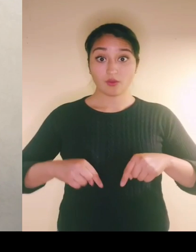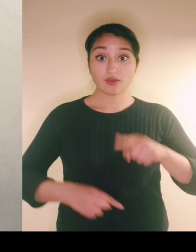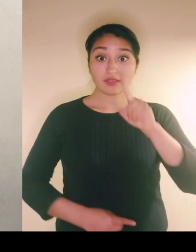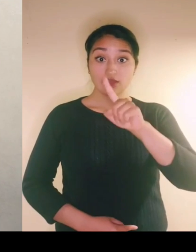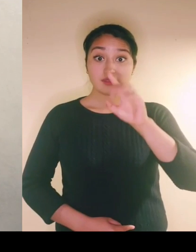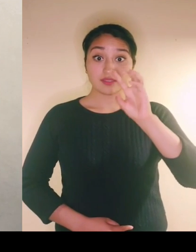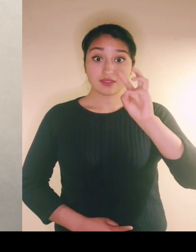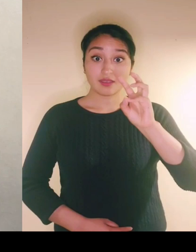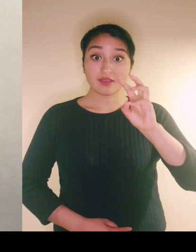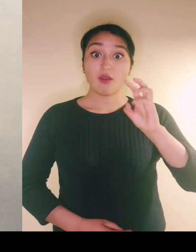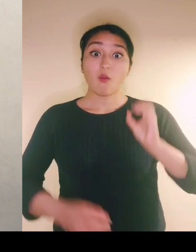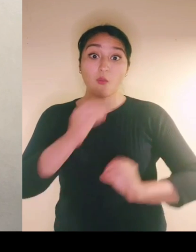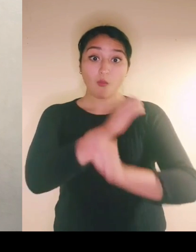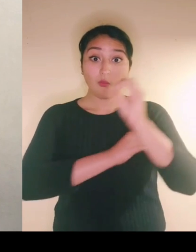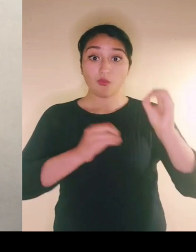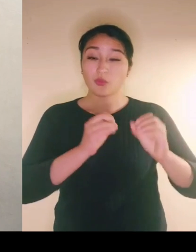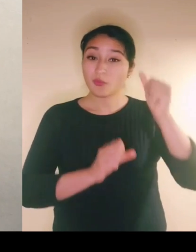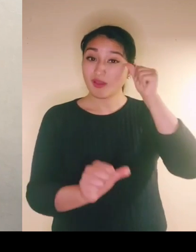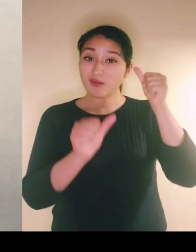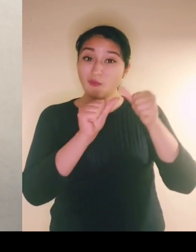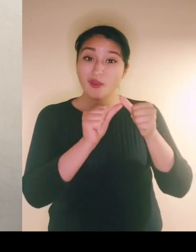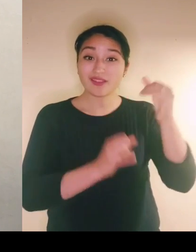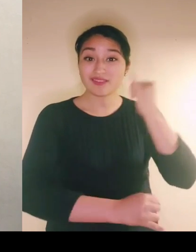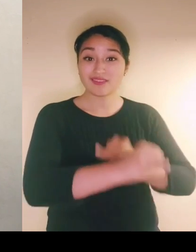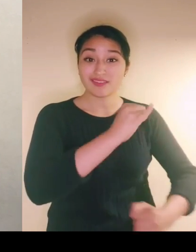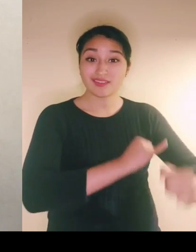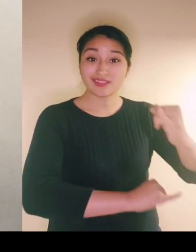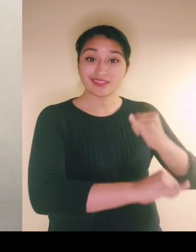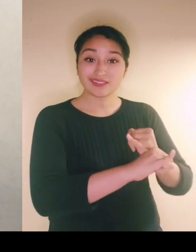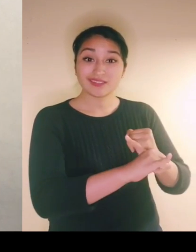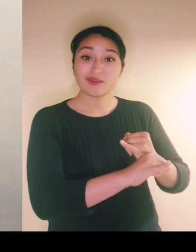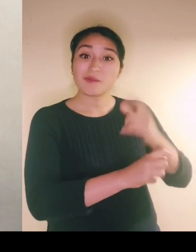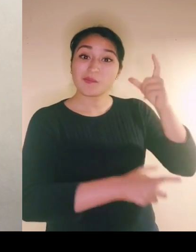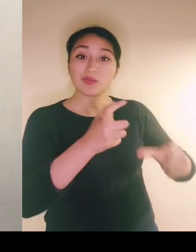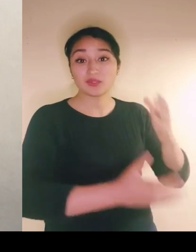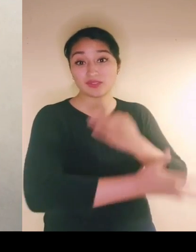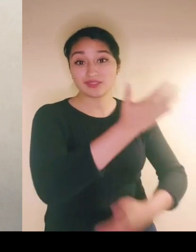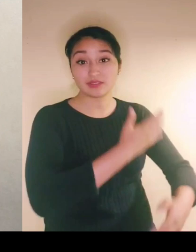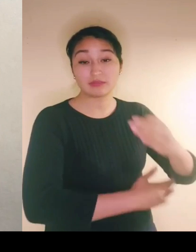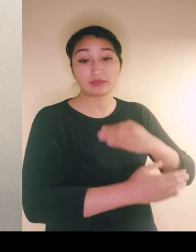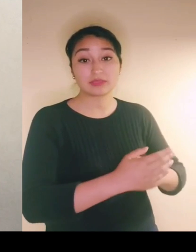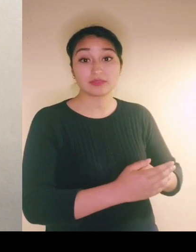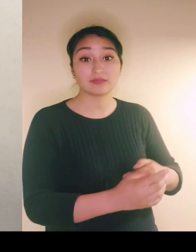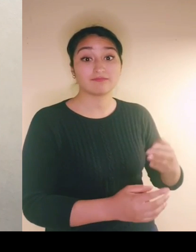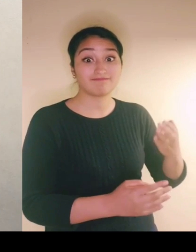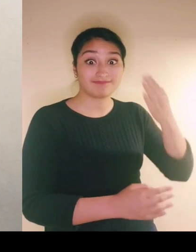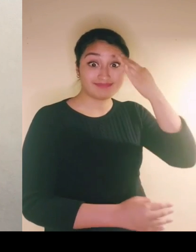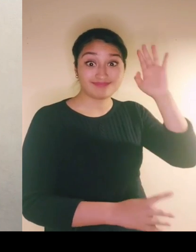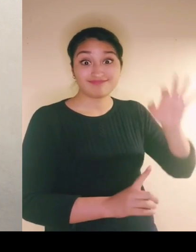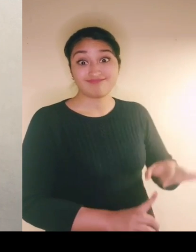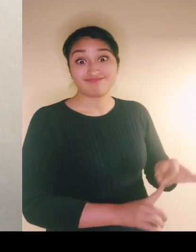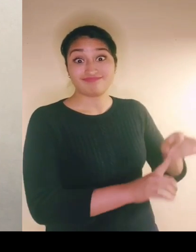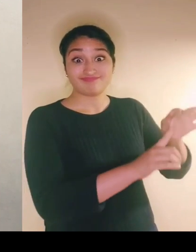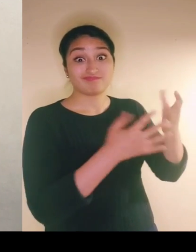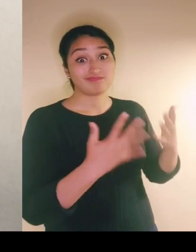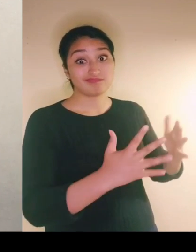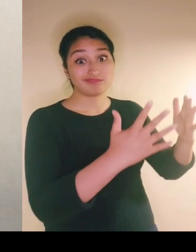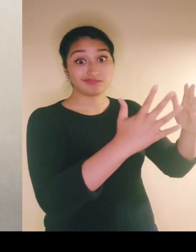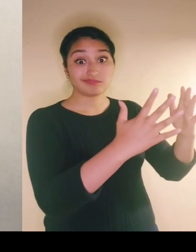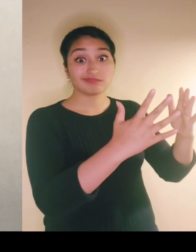Hoy, 16 de octubre, se conmemora el Día Nacional de la Persona con Discapacidad. Una fecha muy importante, pues, más allá de ser